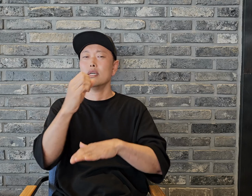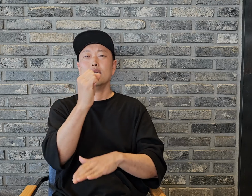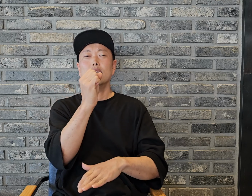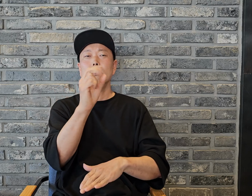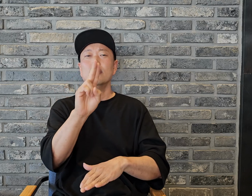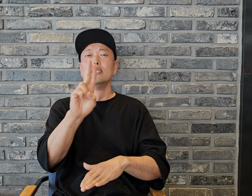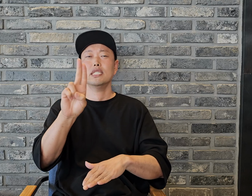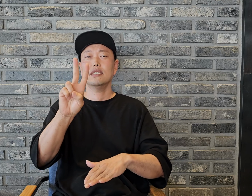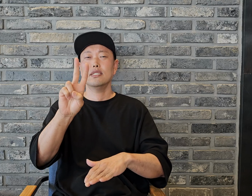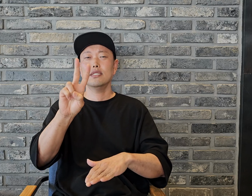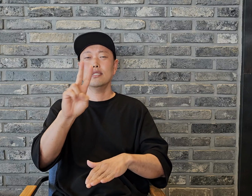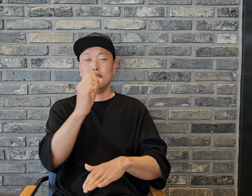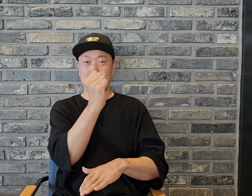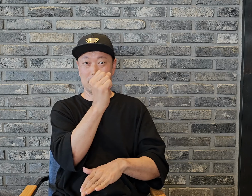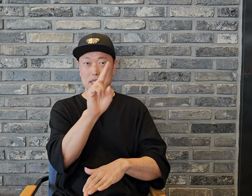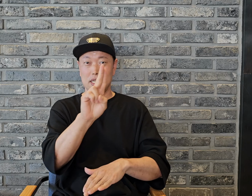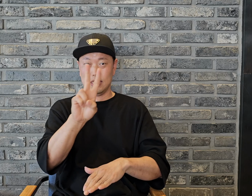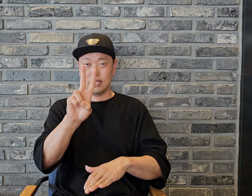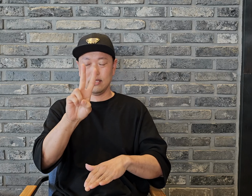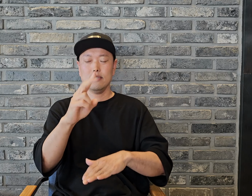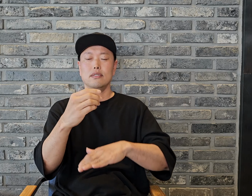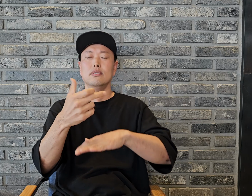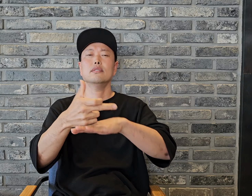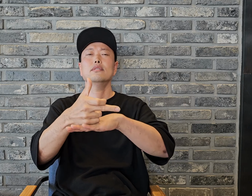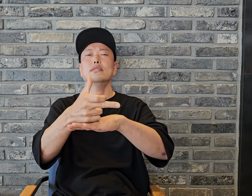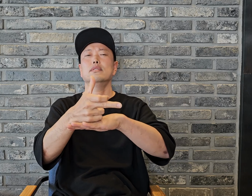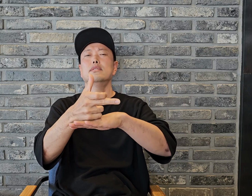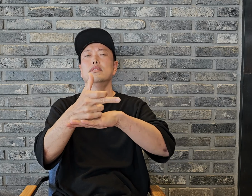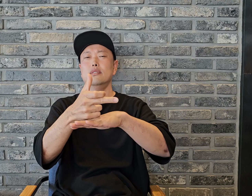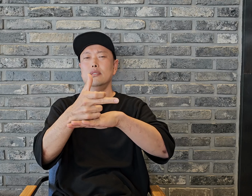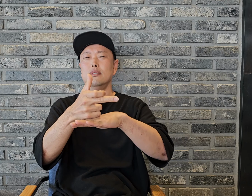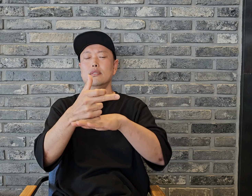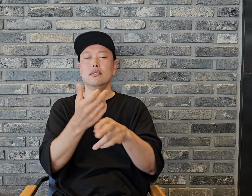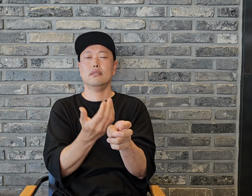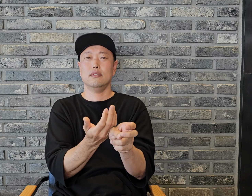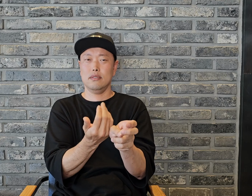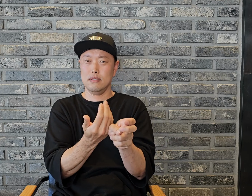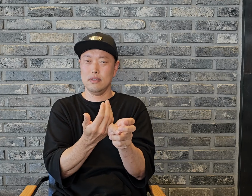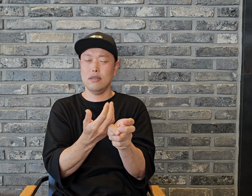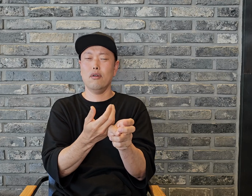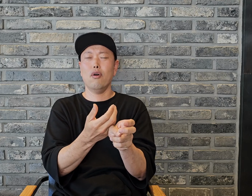SUV는 이렇게 표현합니다 트럭도 있고